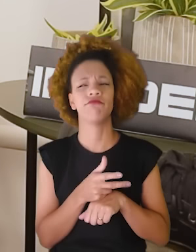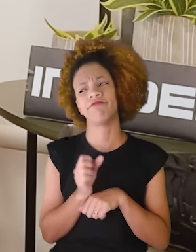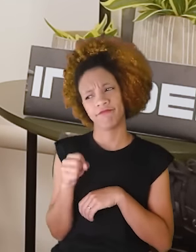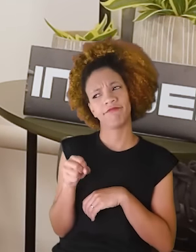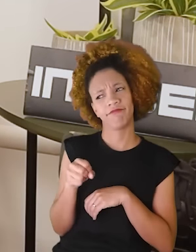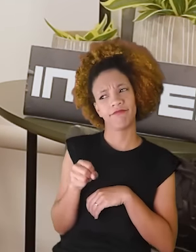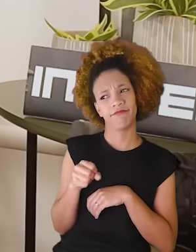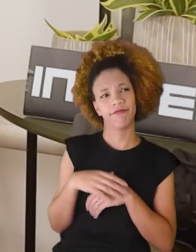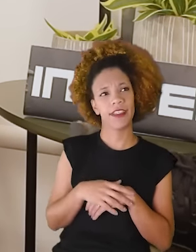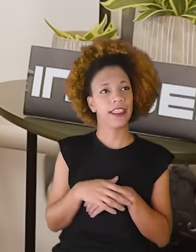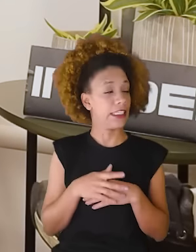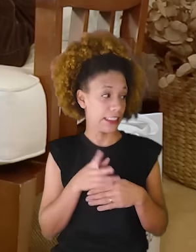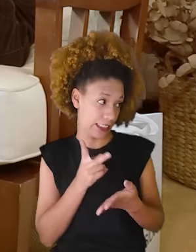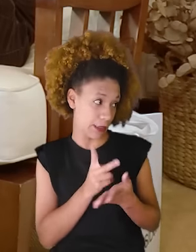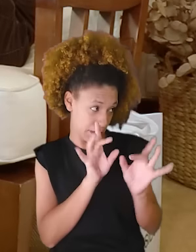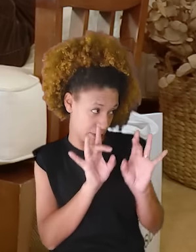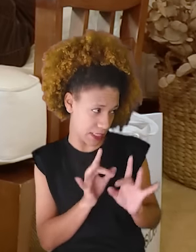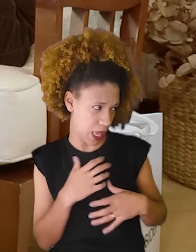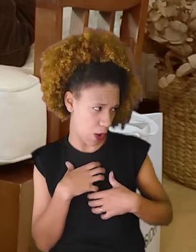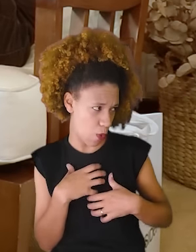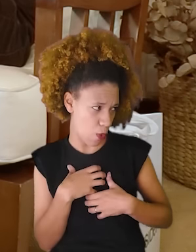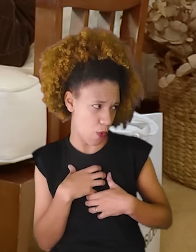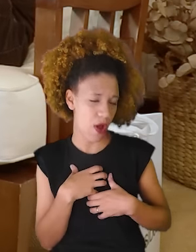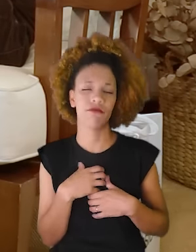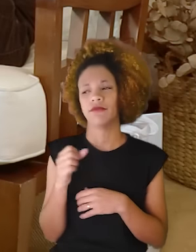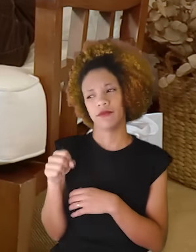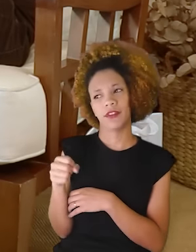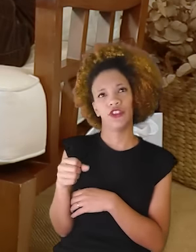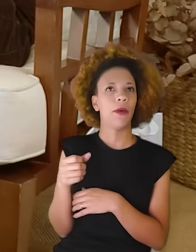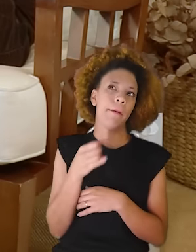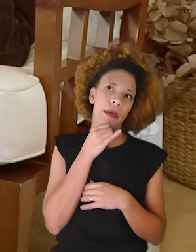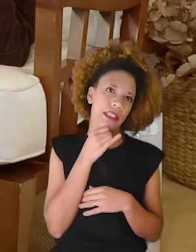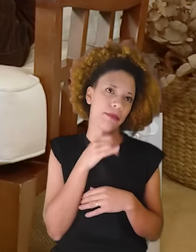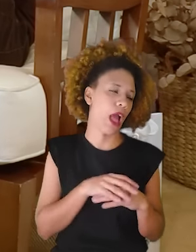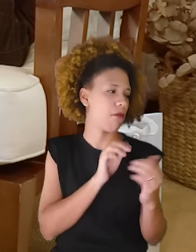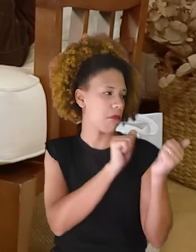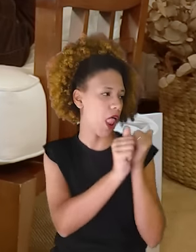já teve e a mulher sente especial porque [ __ ] uma coisa é [ __ ] pegação tem mulher que ela